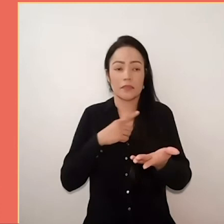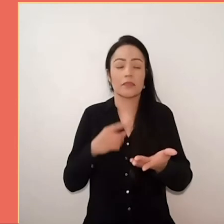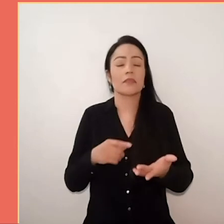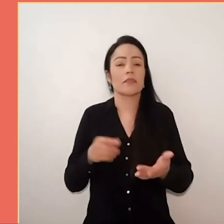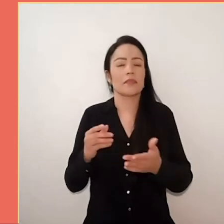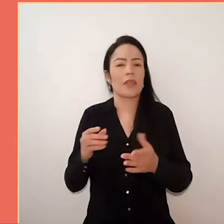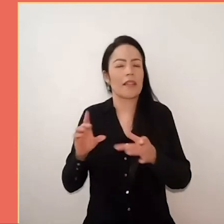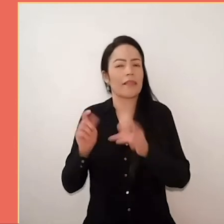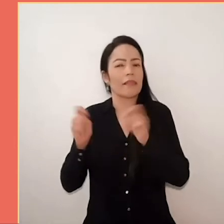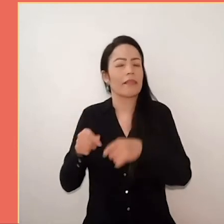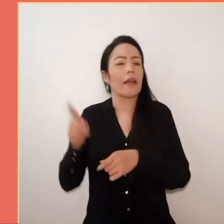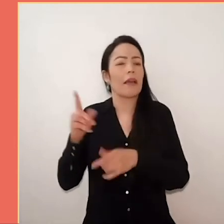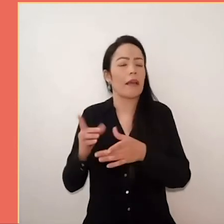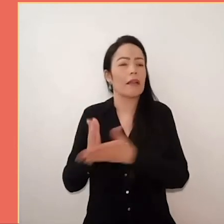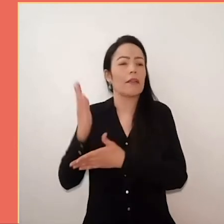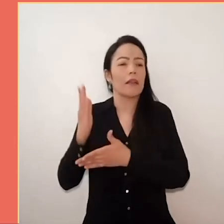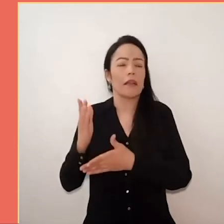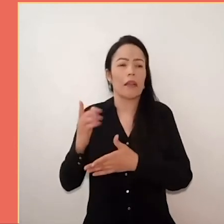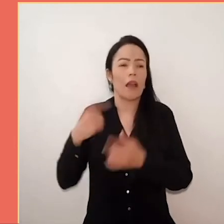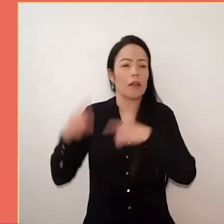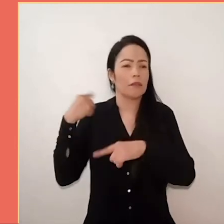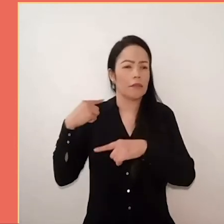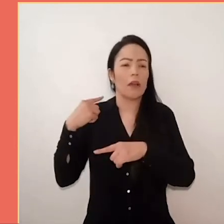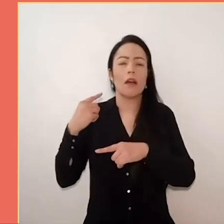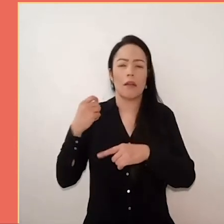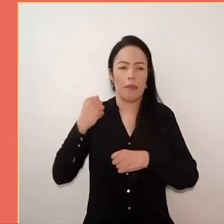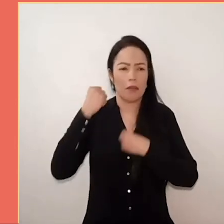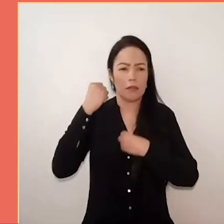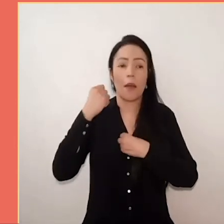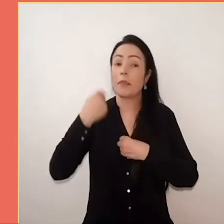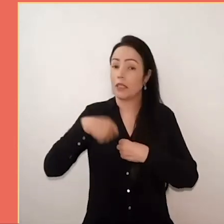muito potente que eu acho que a gente precisa realmente